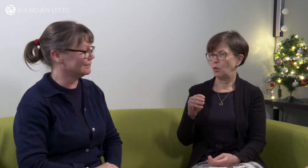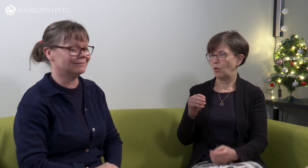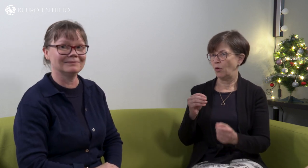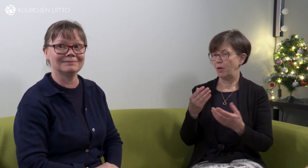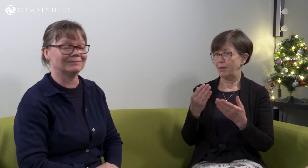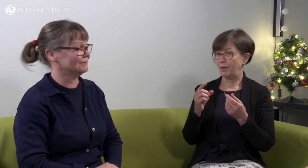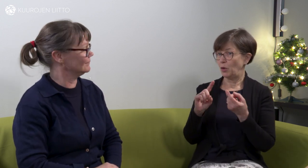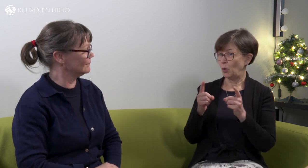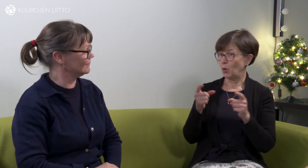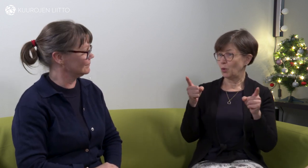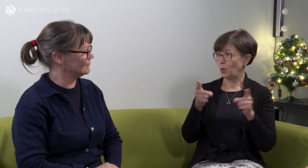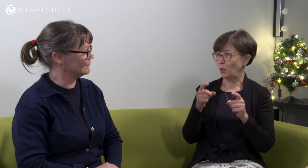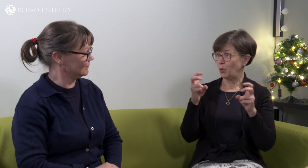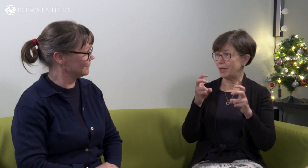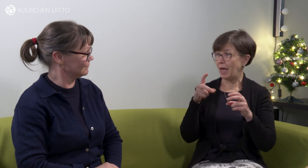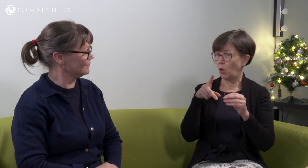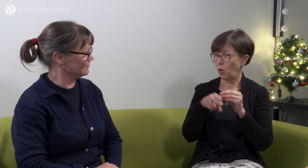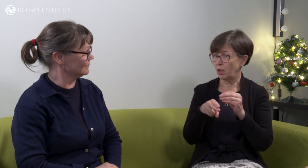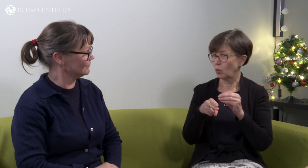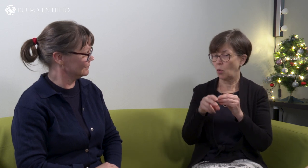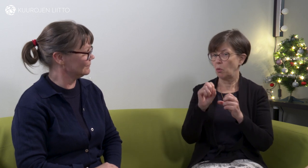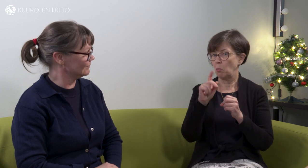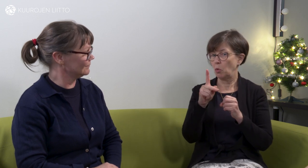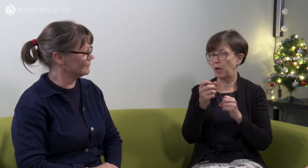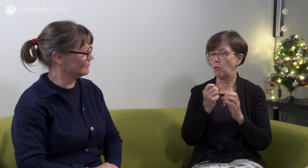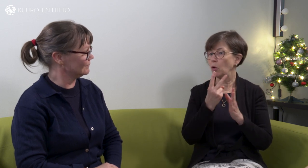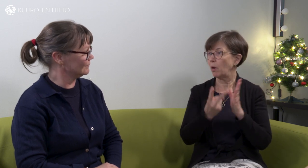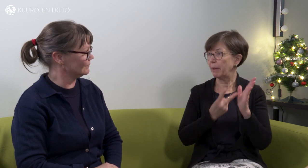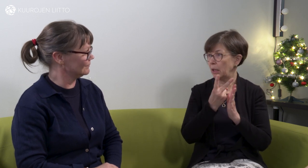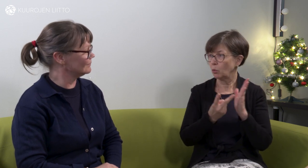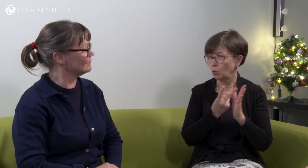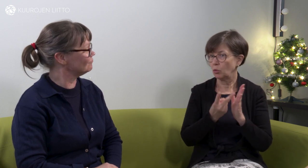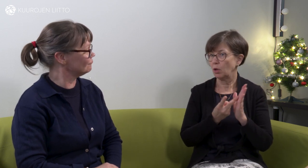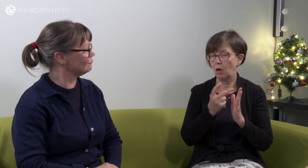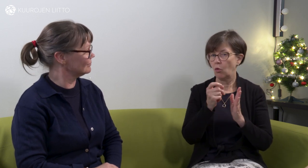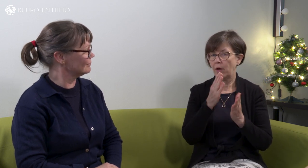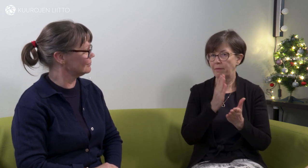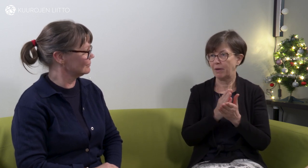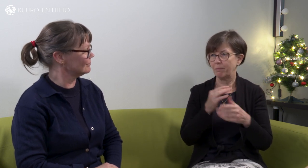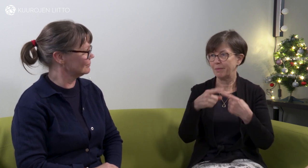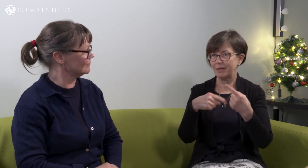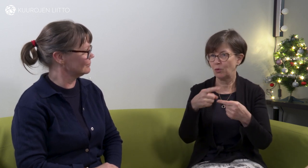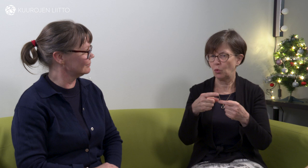Lyhyet sähkökatkot voivat kestää vain pari tuntia, -